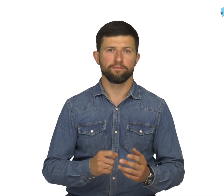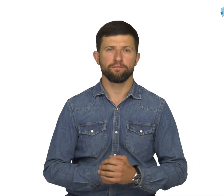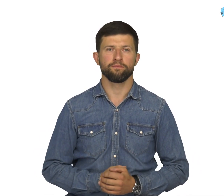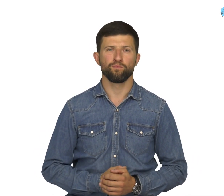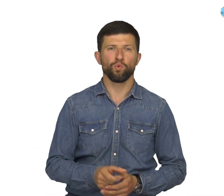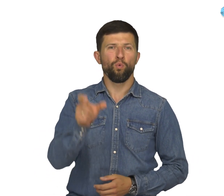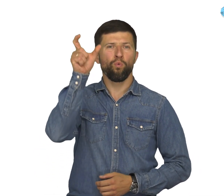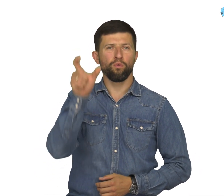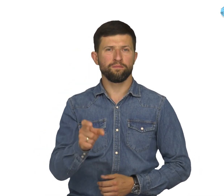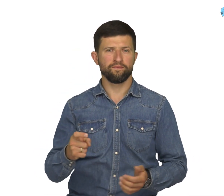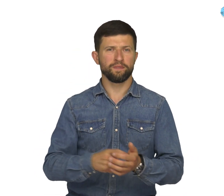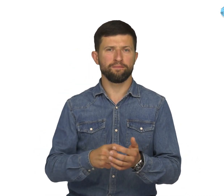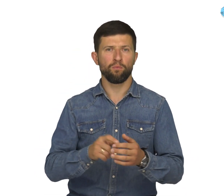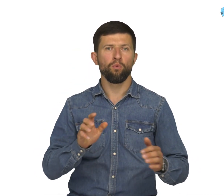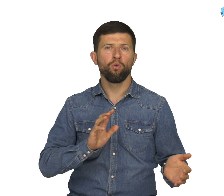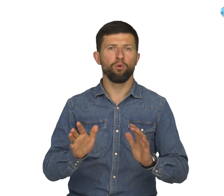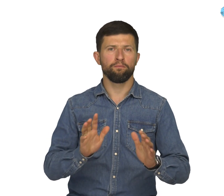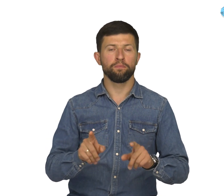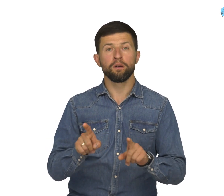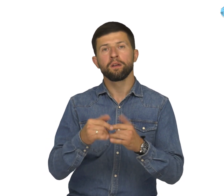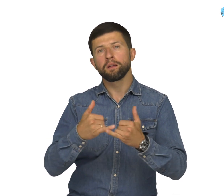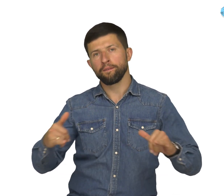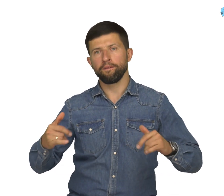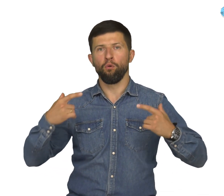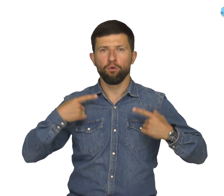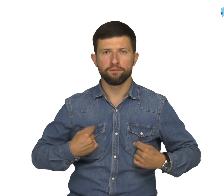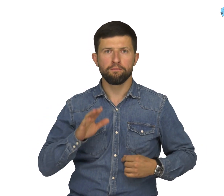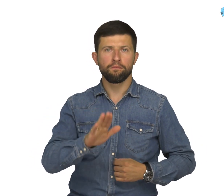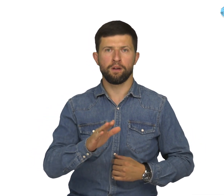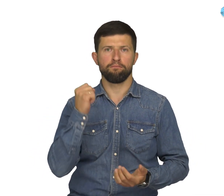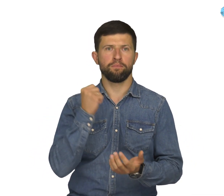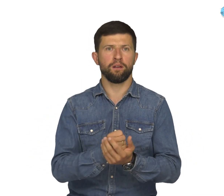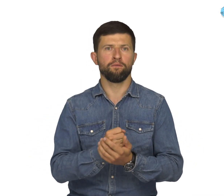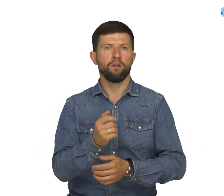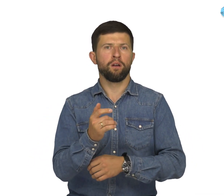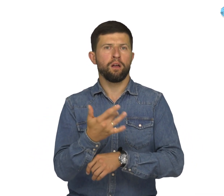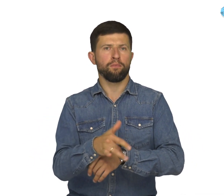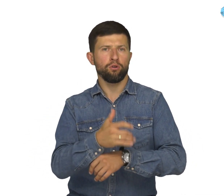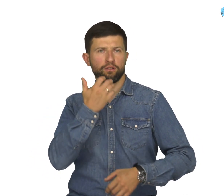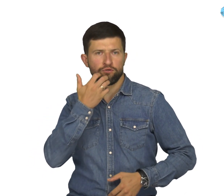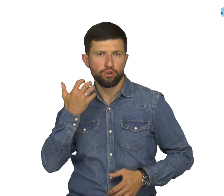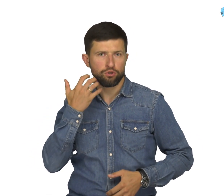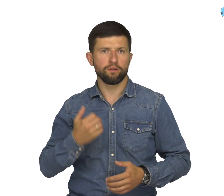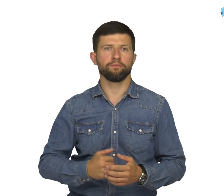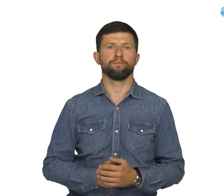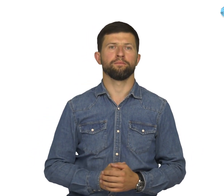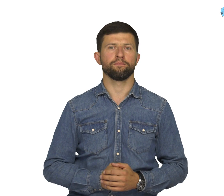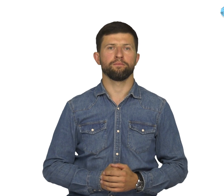3) na osobę wymagającą opieki inna osoba ma ustalone prawo do wcześniejszej emerytury;